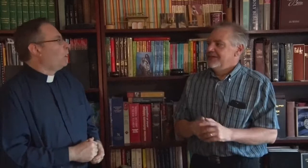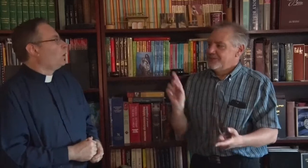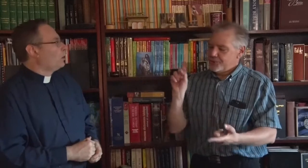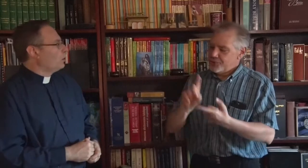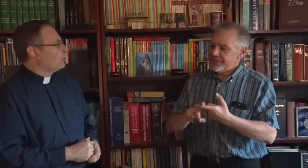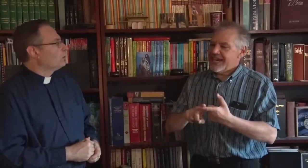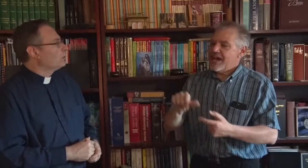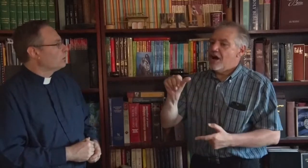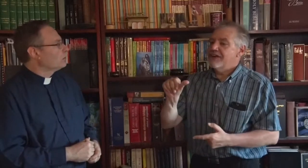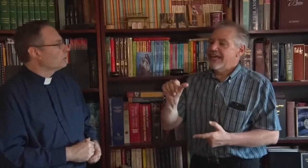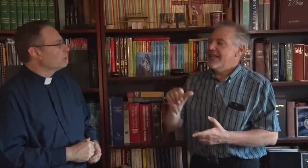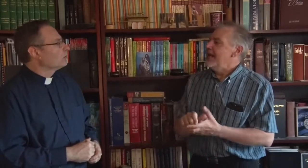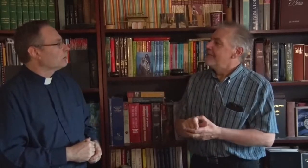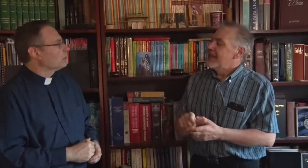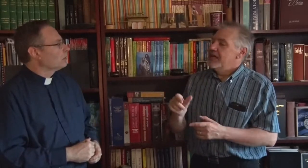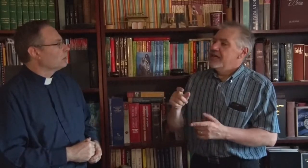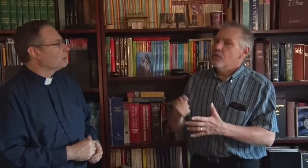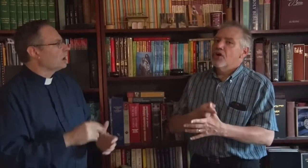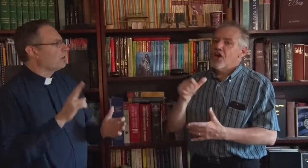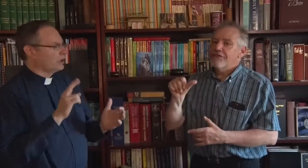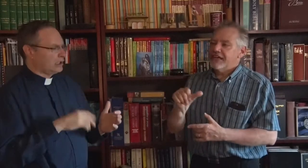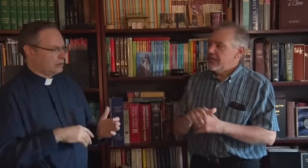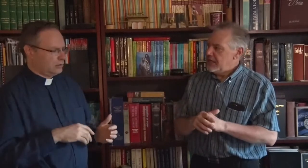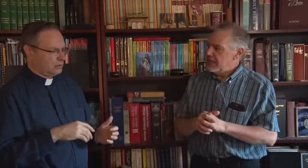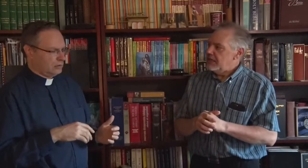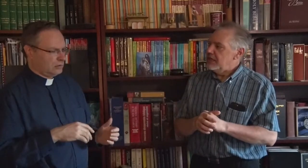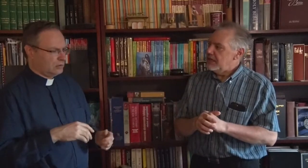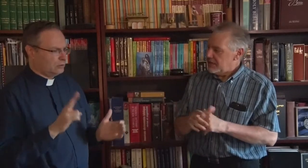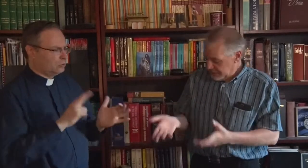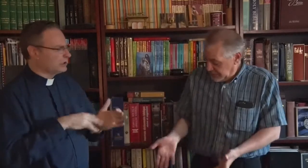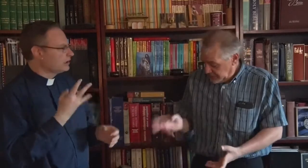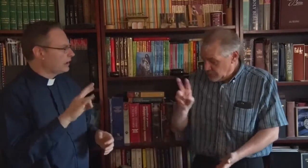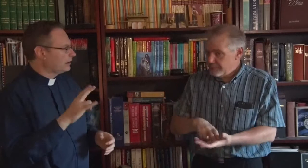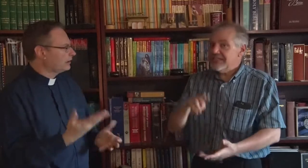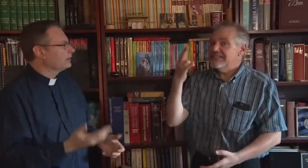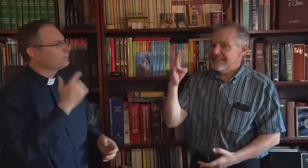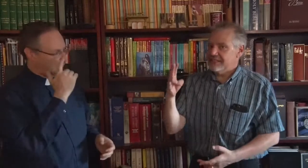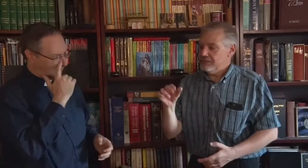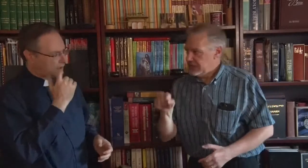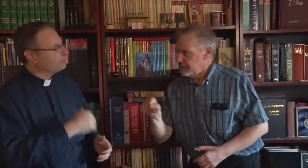Jusqu’à Avril… le mois d’Avril… Euh 2017? 2017 Oui.